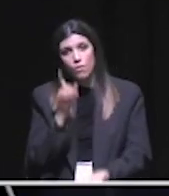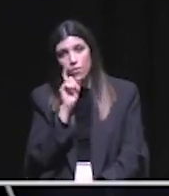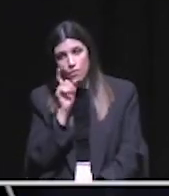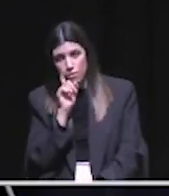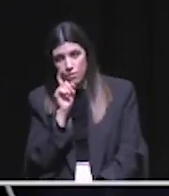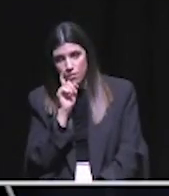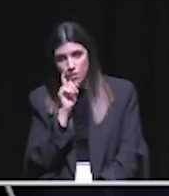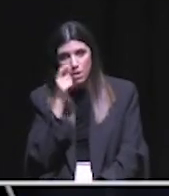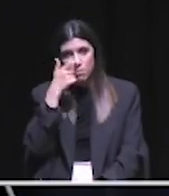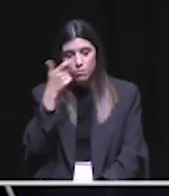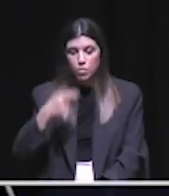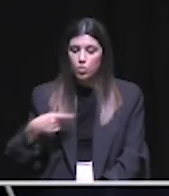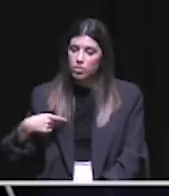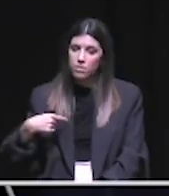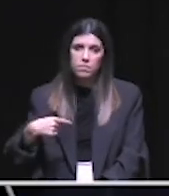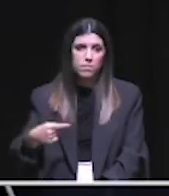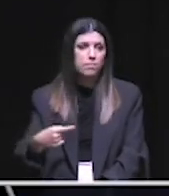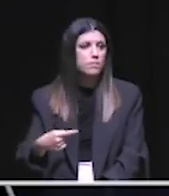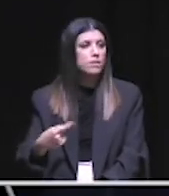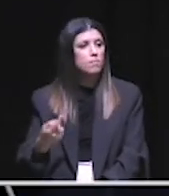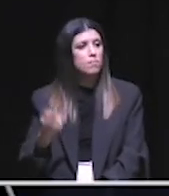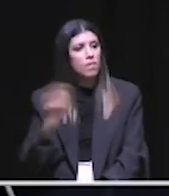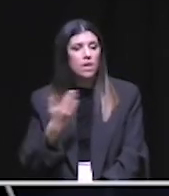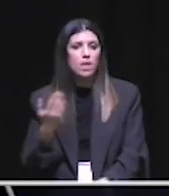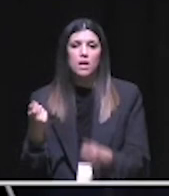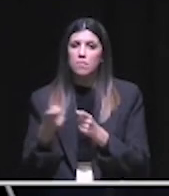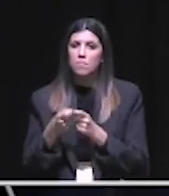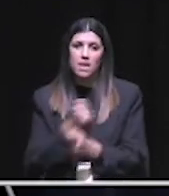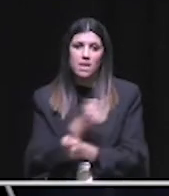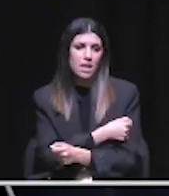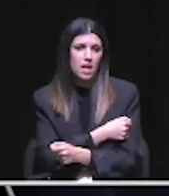Todas as pessoas têm direito a ter perto da sua casa tudo aquilo que precisam para viver,